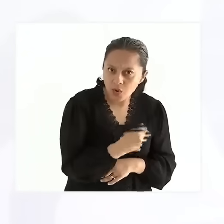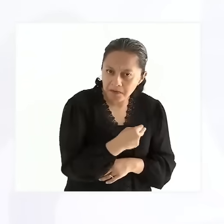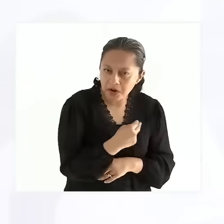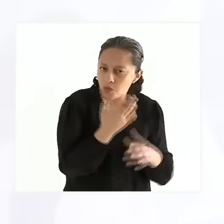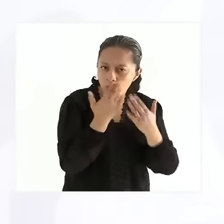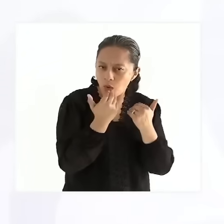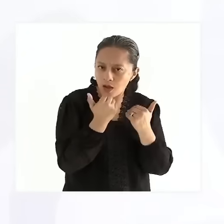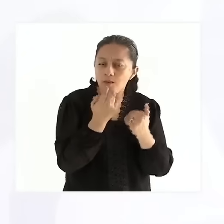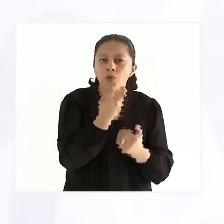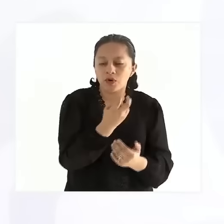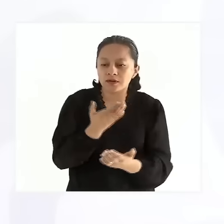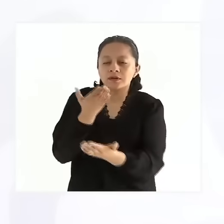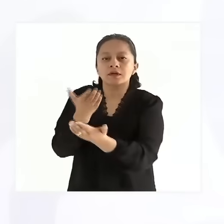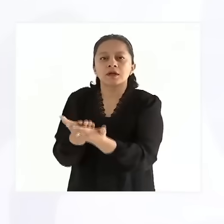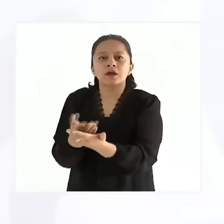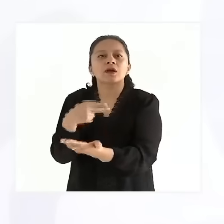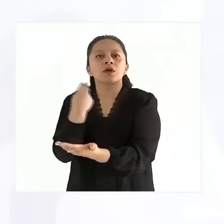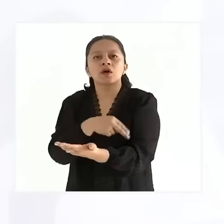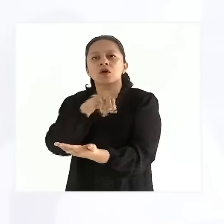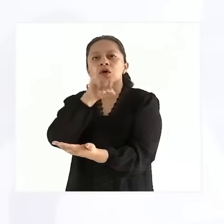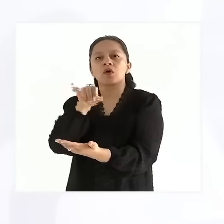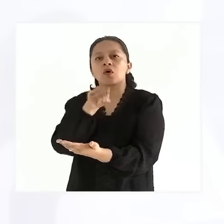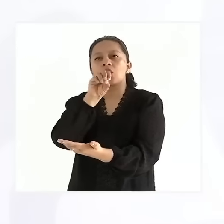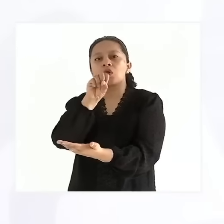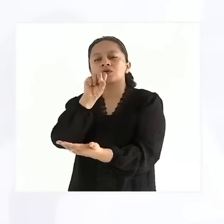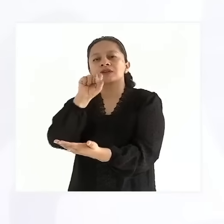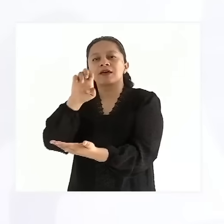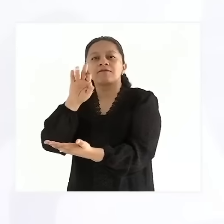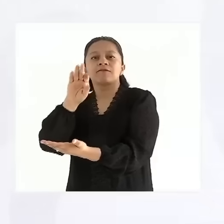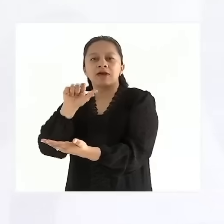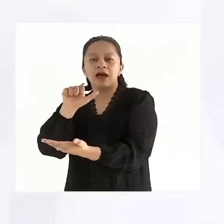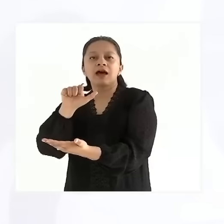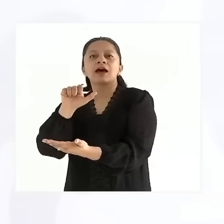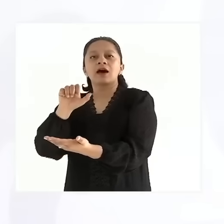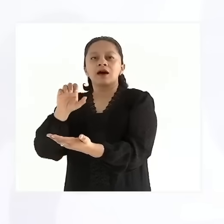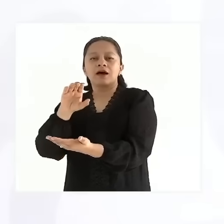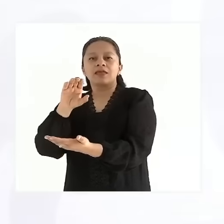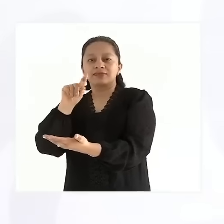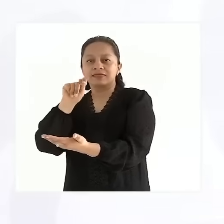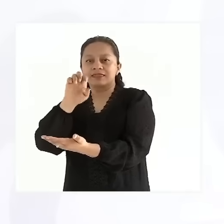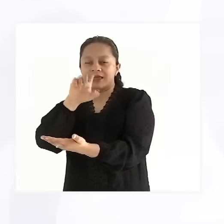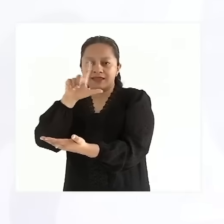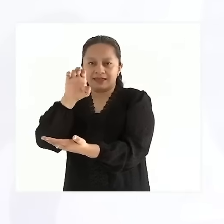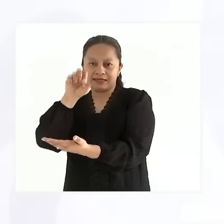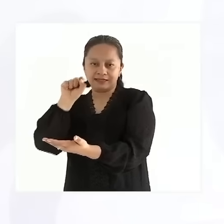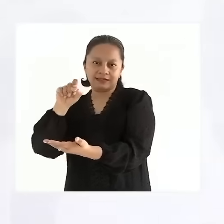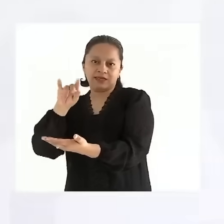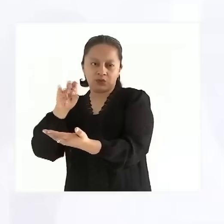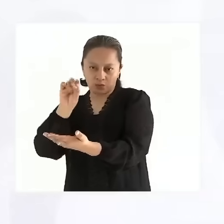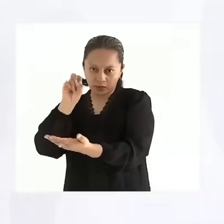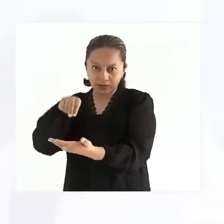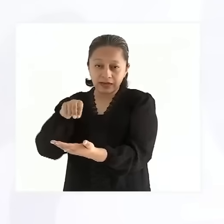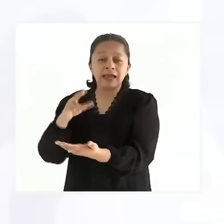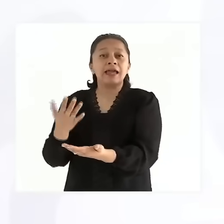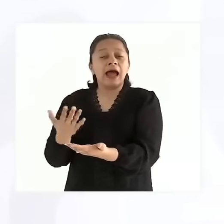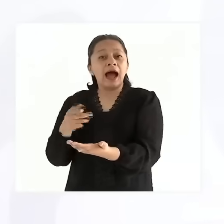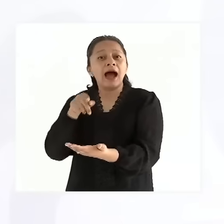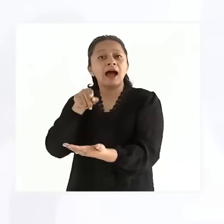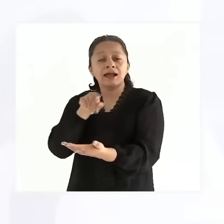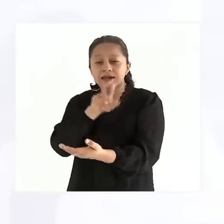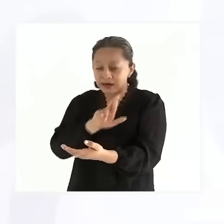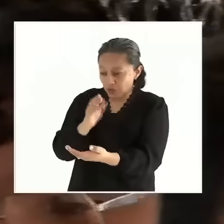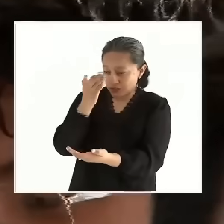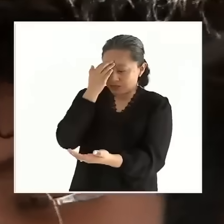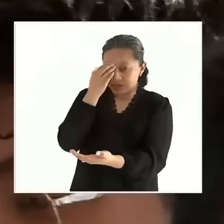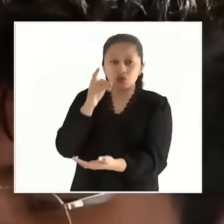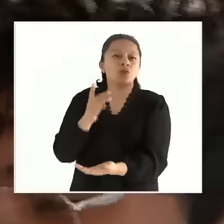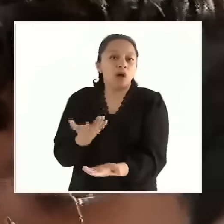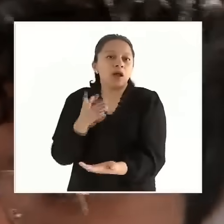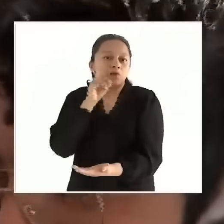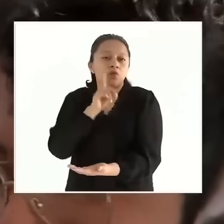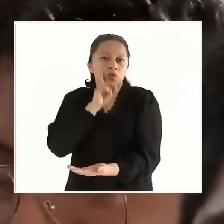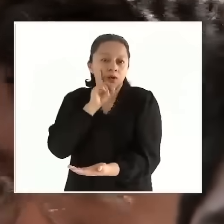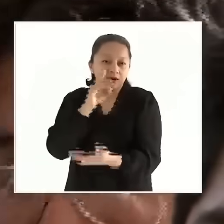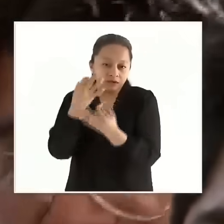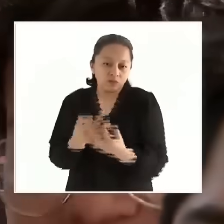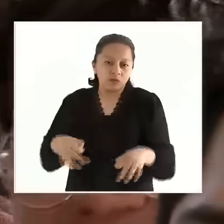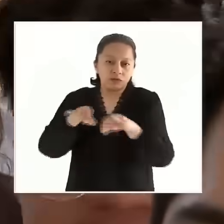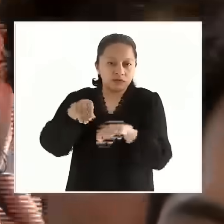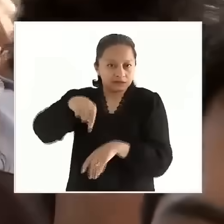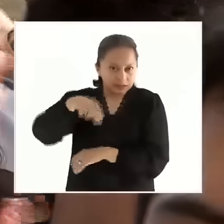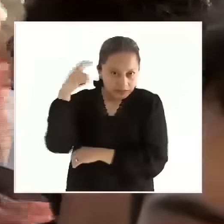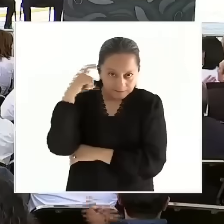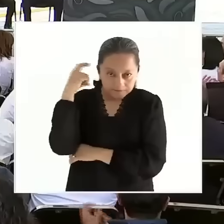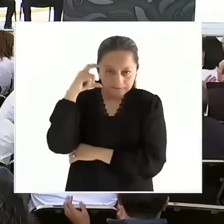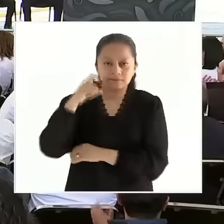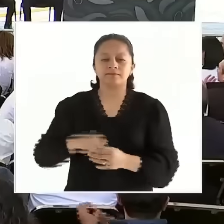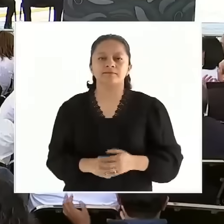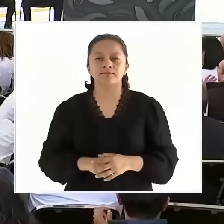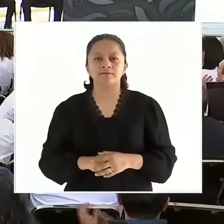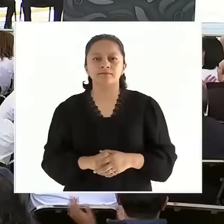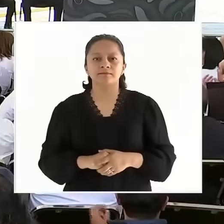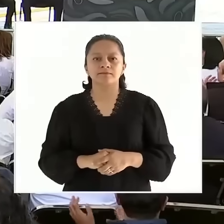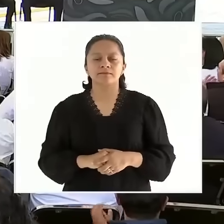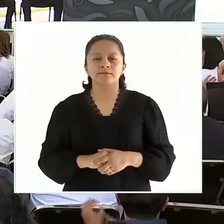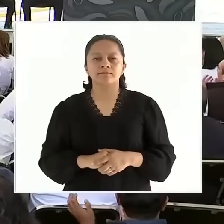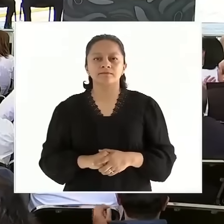esta planta se llame Josefa Ortiz Télez Girón para darle un reconocimiento a las queretanas ilustres.